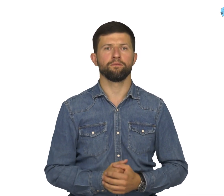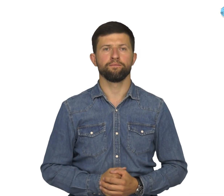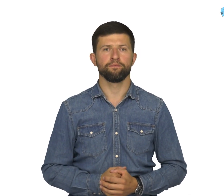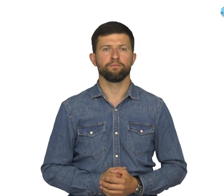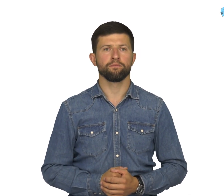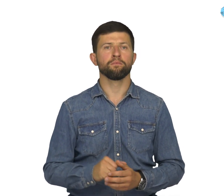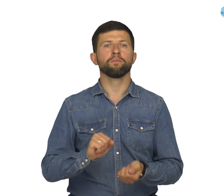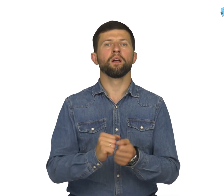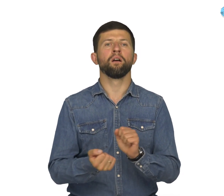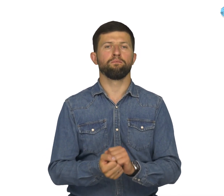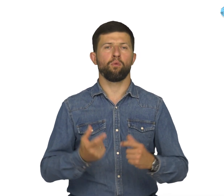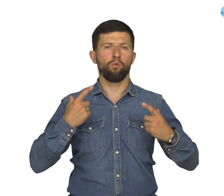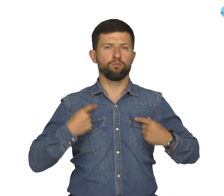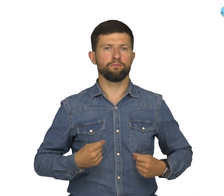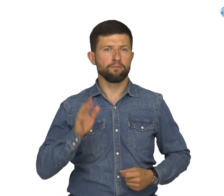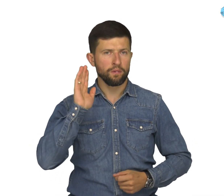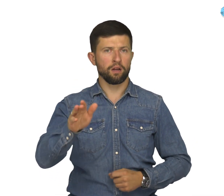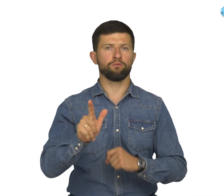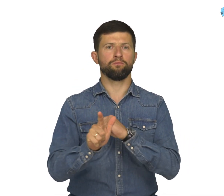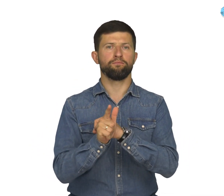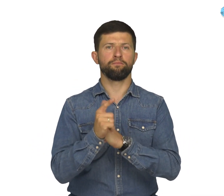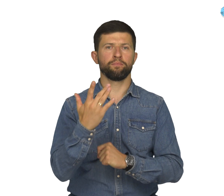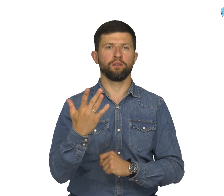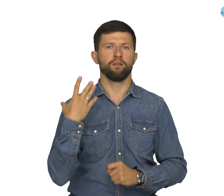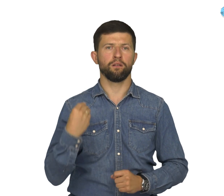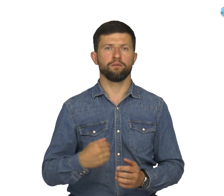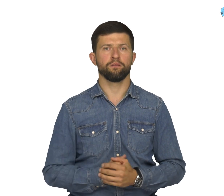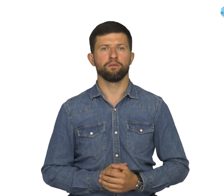lub osobie, która ukończyła 75 lat.